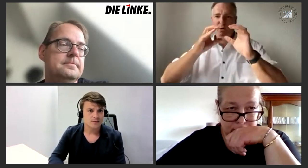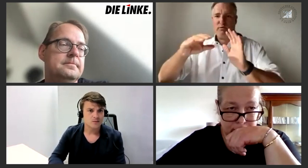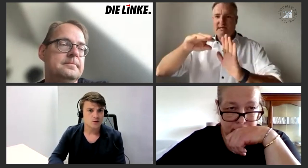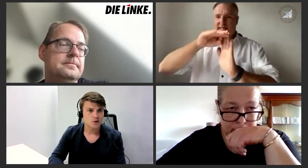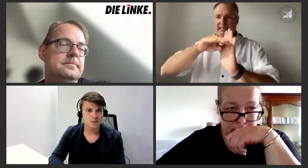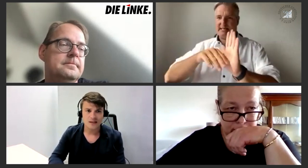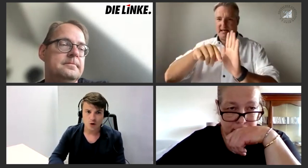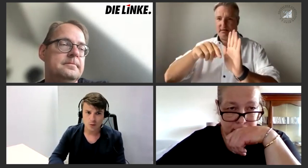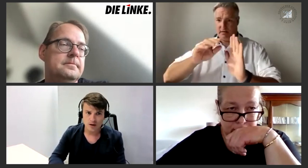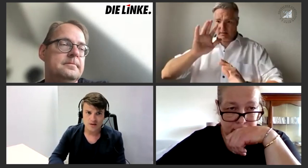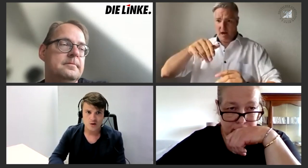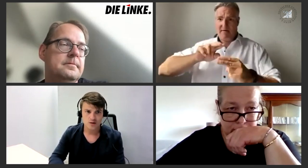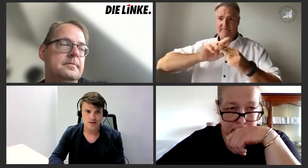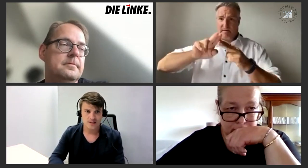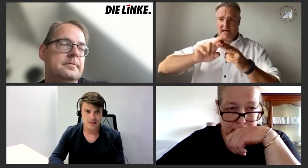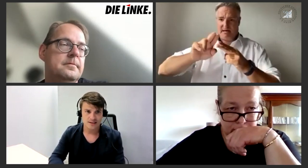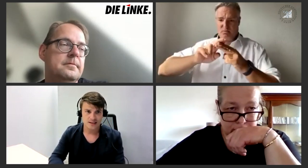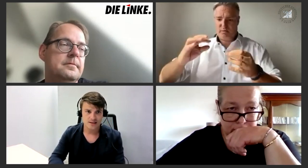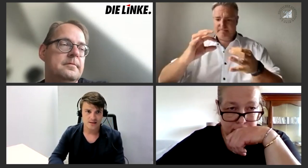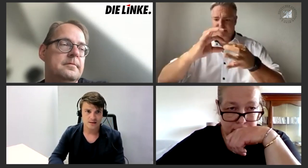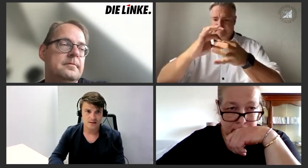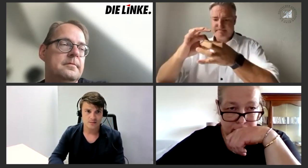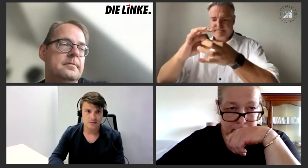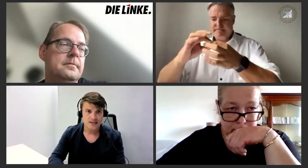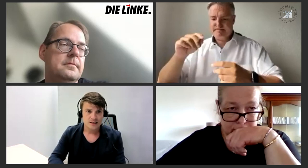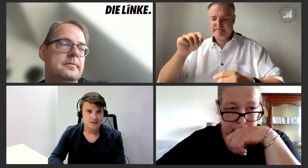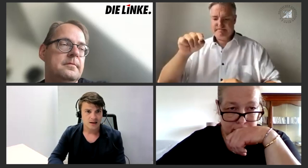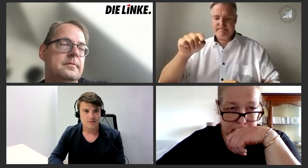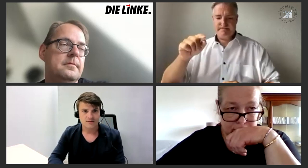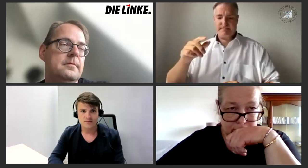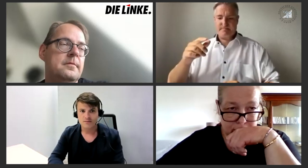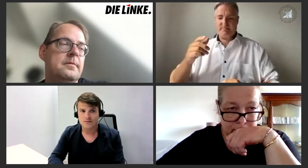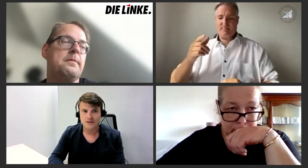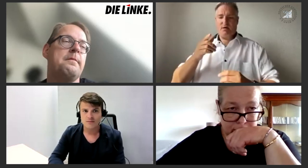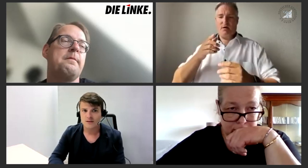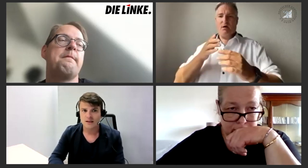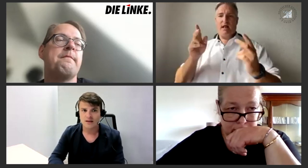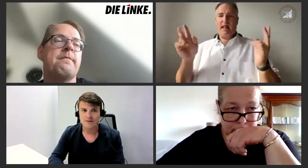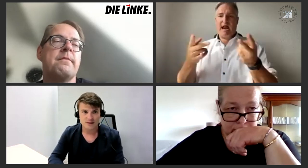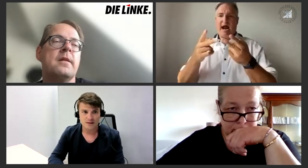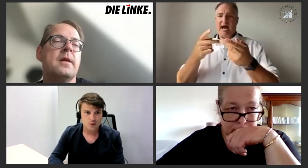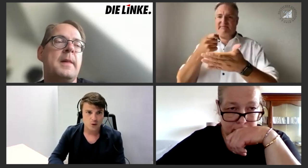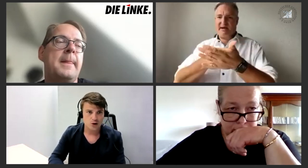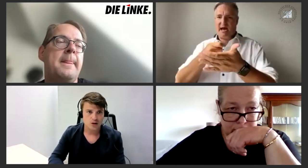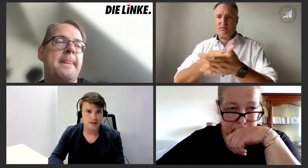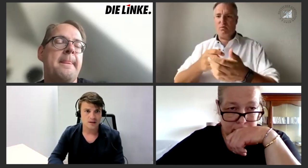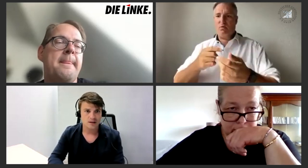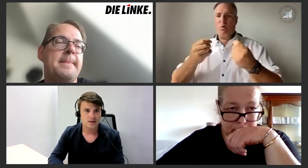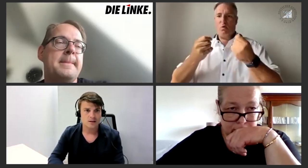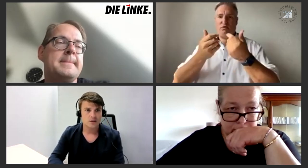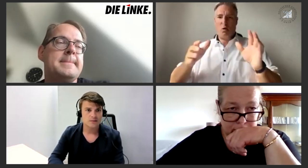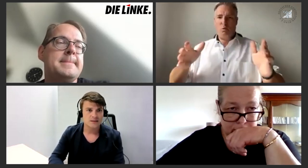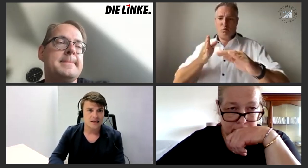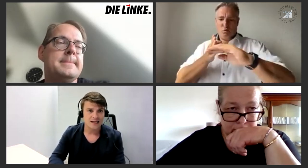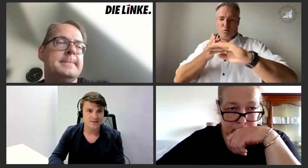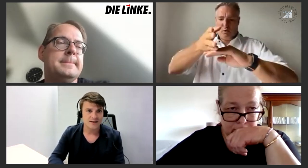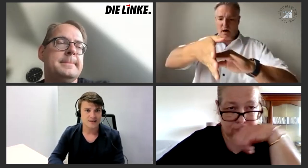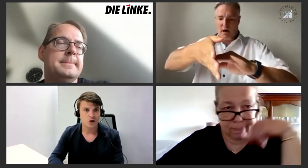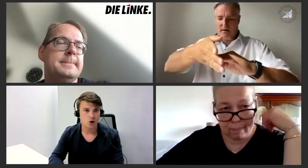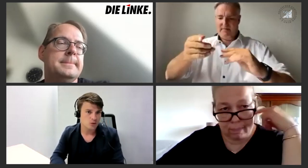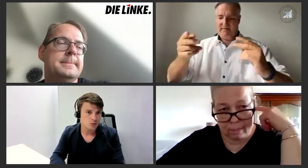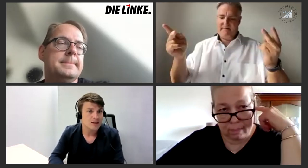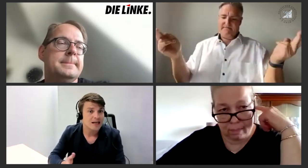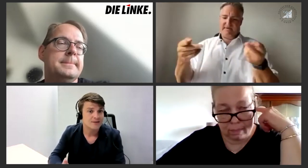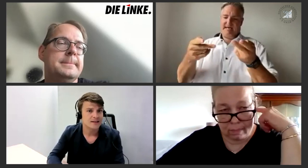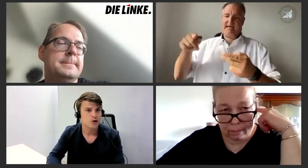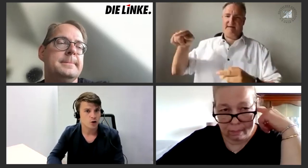da Ihre Perspektive zum Telekommunikationsgesetz, wie sind da Ihre Verbesserungsvorschläge